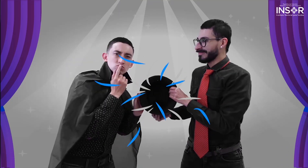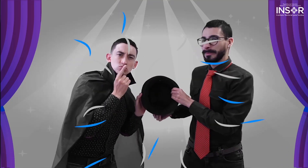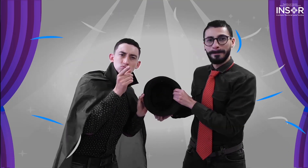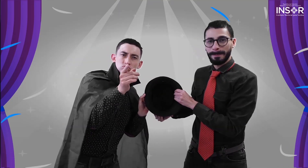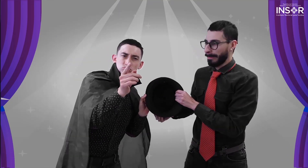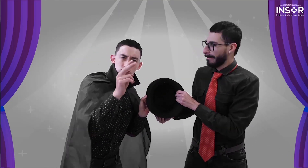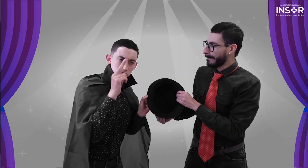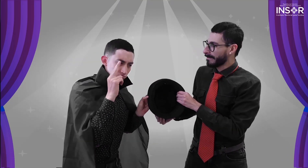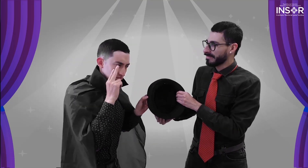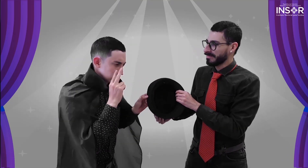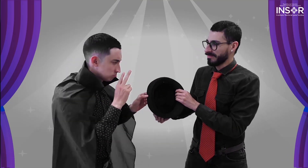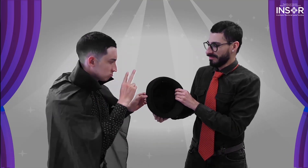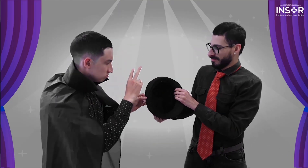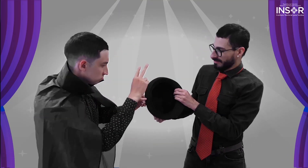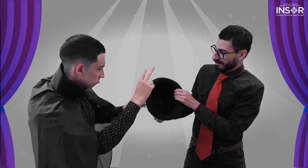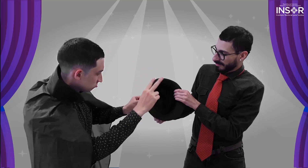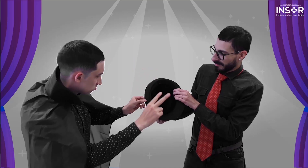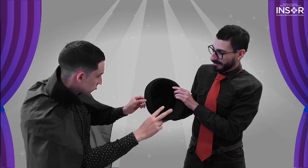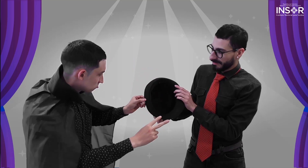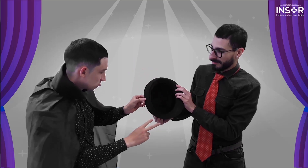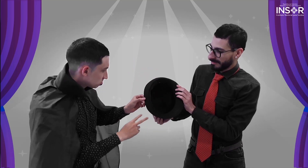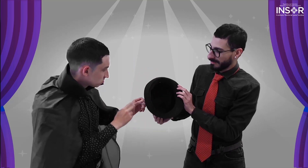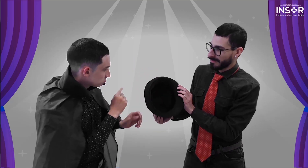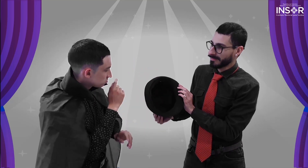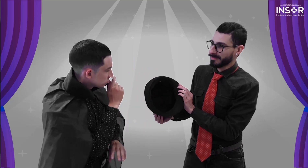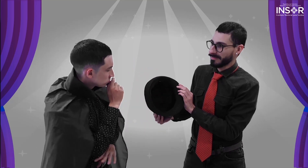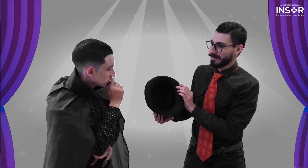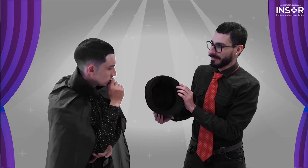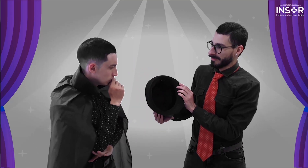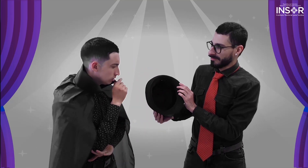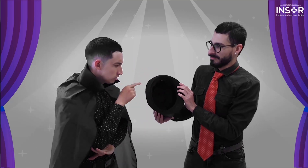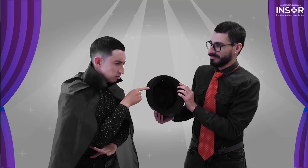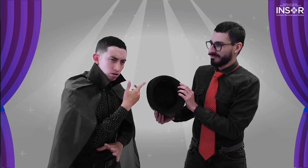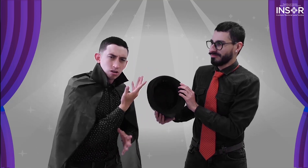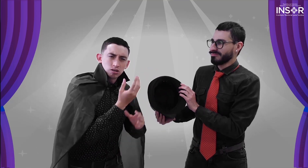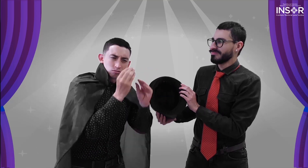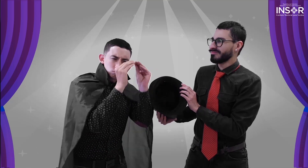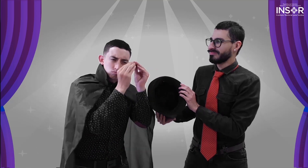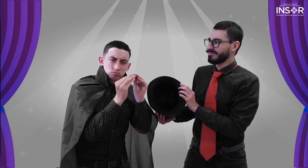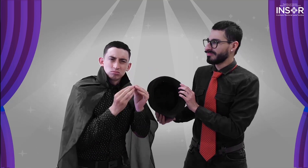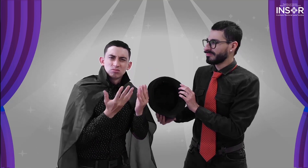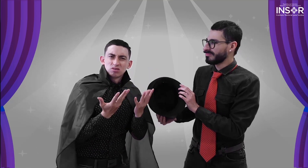observen el sombrero, ¿qué forma tiene?